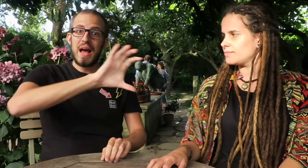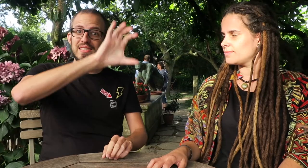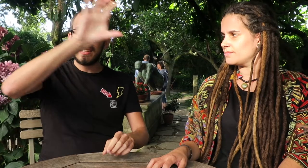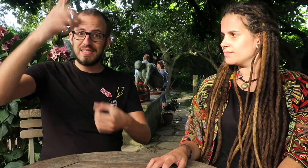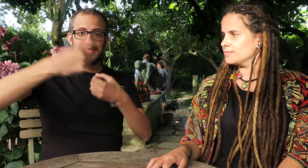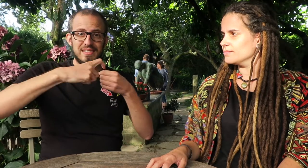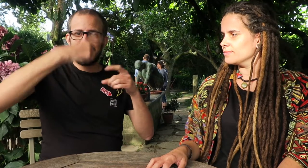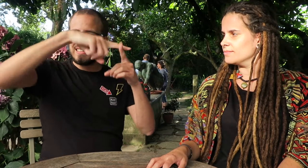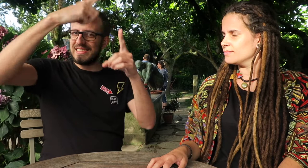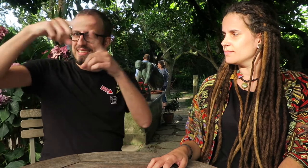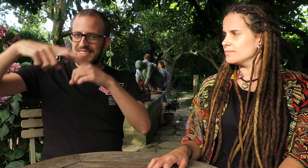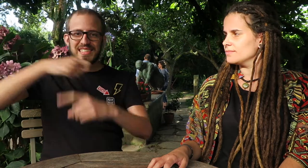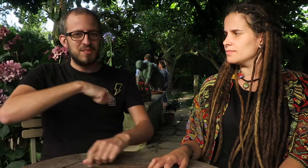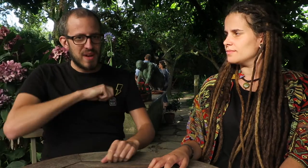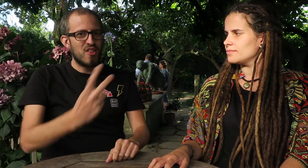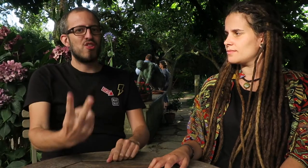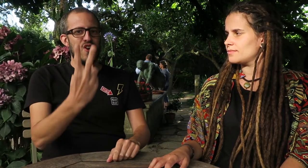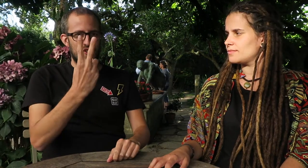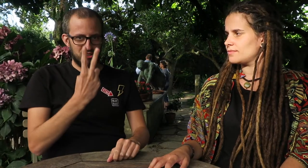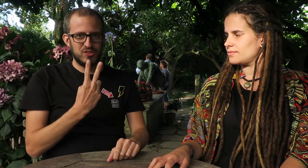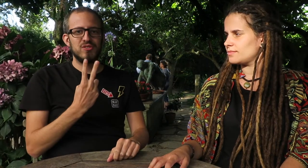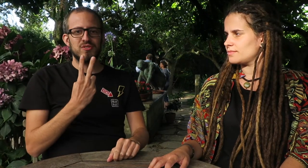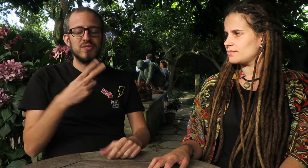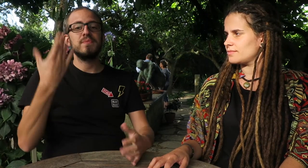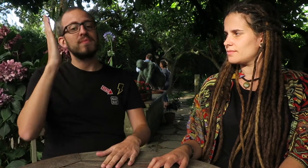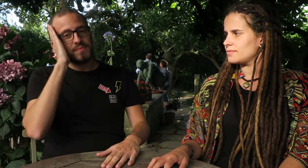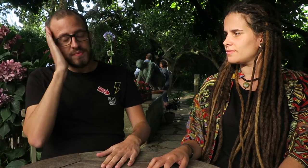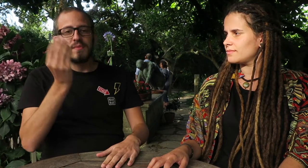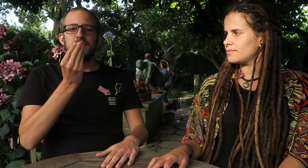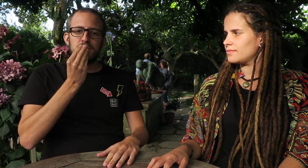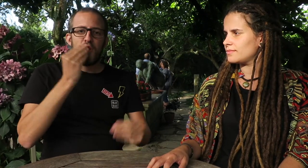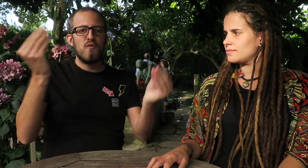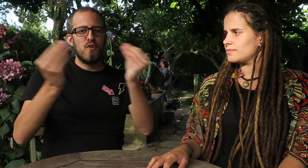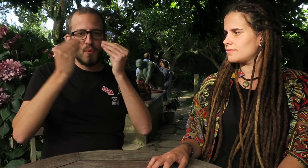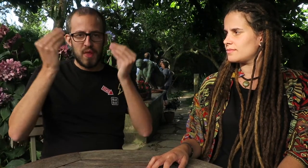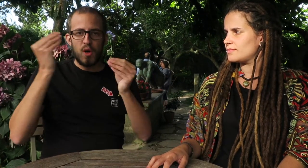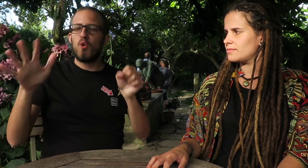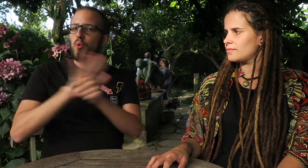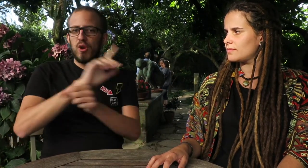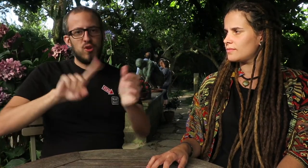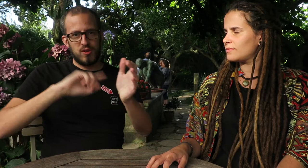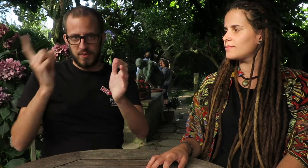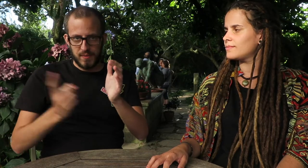Participarán distintos países y de España podrán acudir dos jóvenes sordes Cubrirán completamente el alojamiento, manutención y formación,